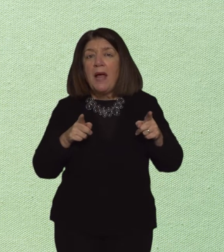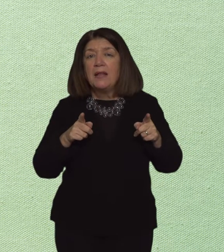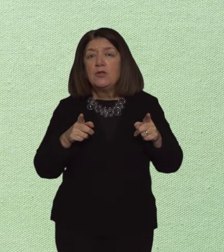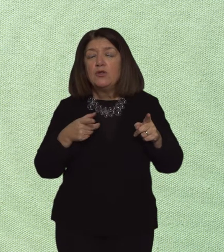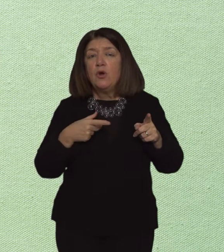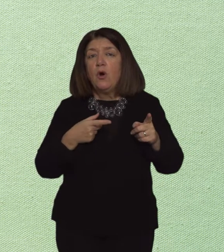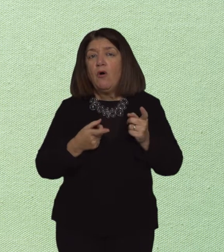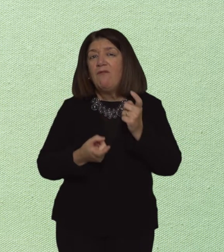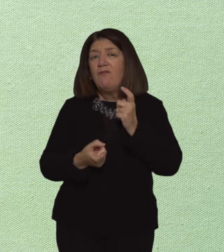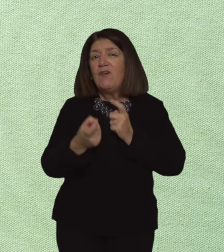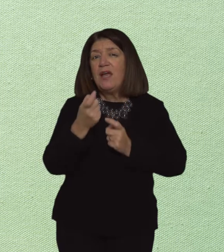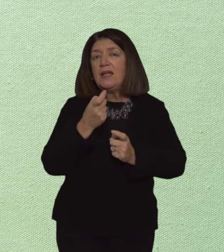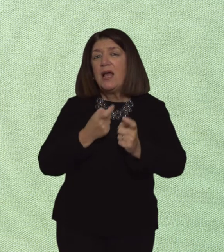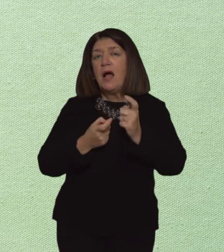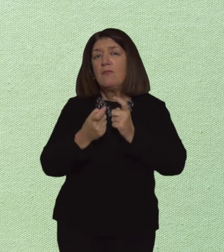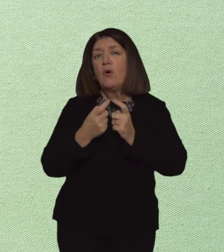nell'ambito italiano con quello che abbiamo appena